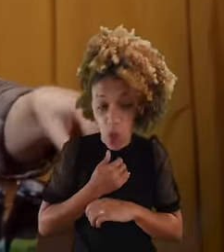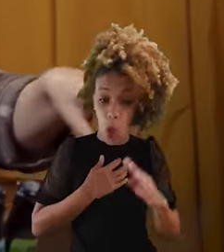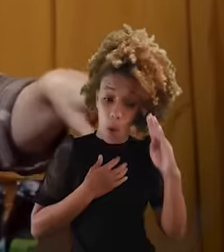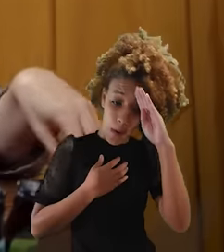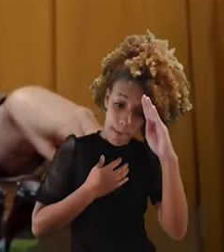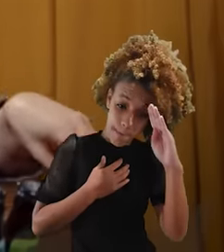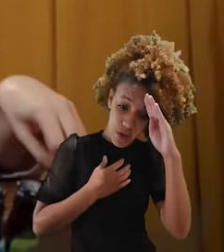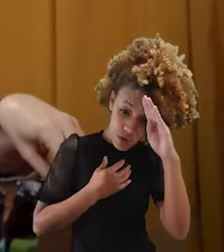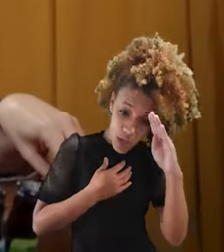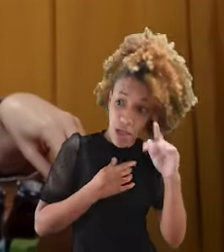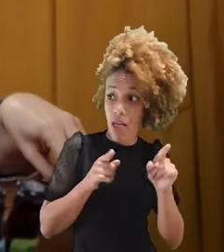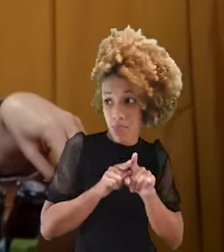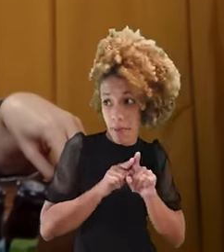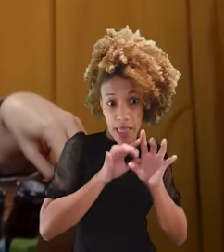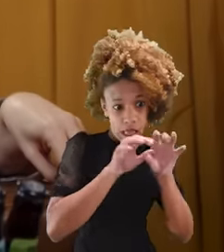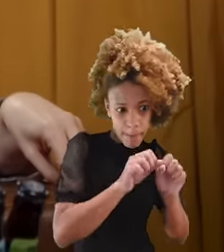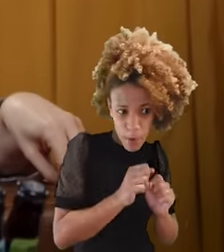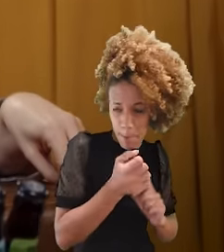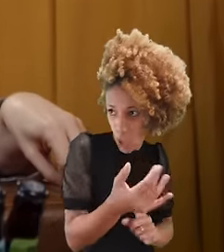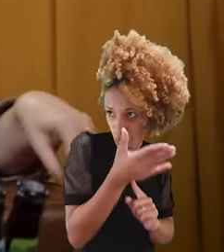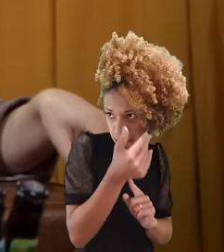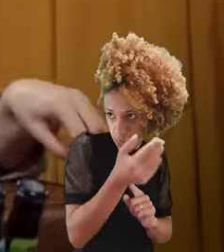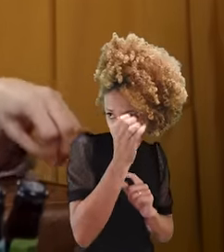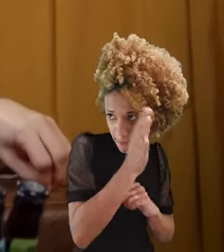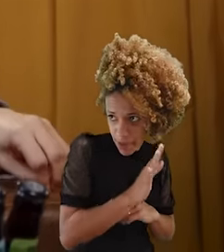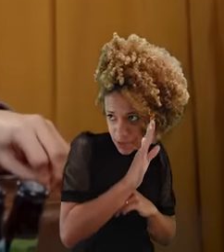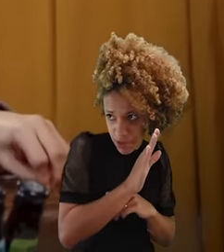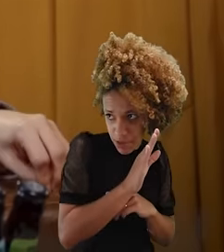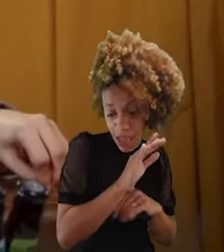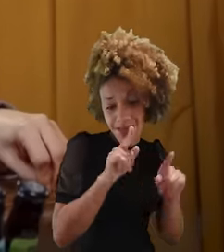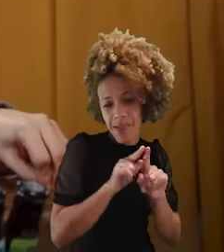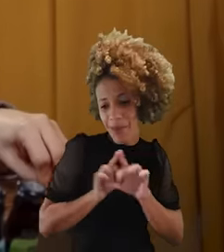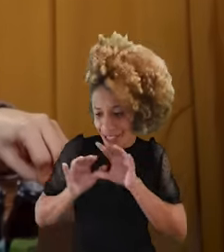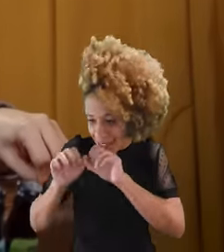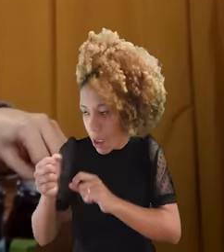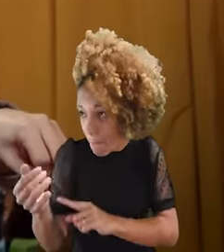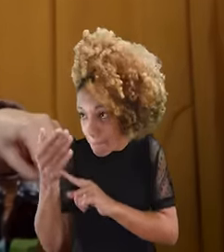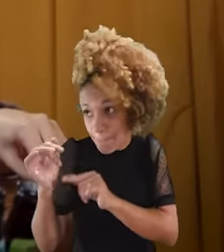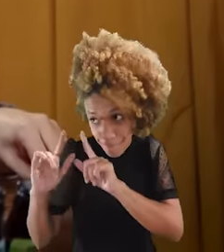mesmo jeito que se apropriou da nossa bandeira se apropriou da bandeira de Israel hum lembram disso